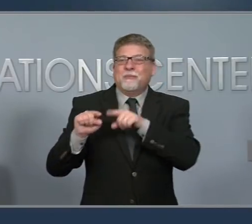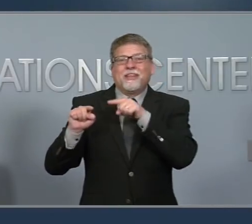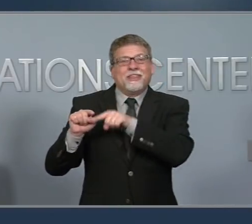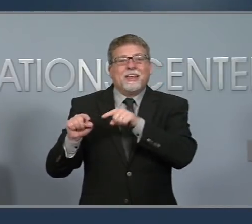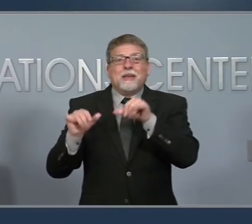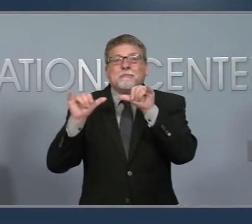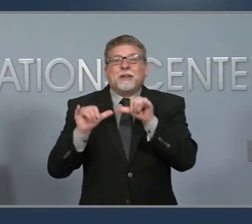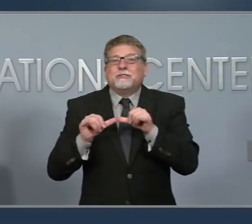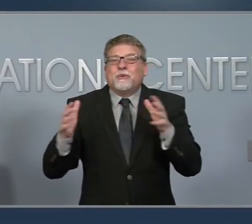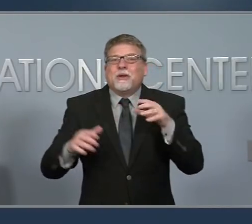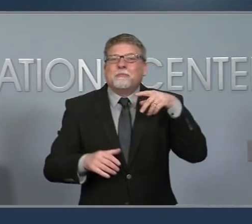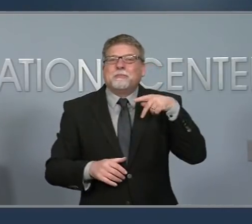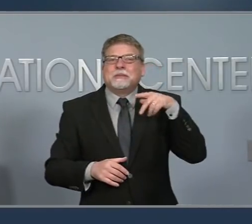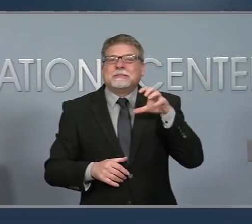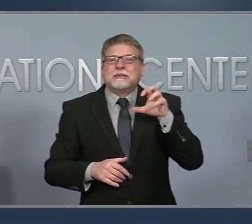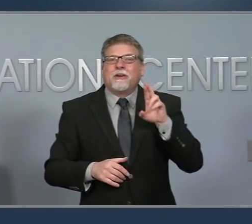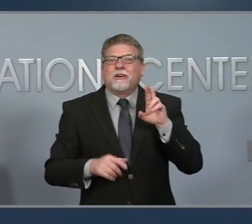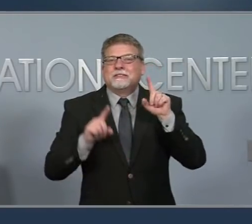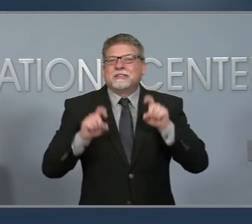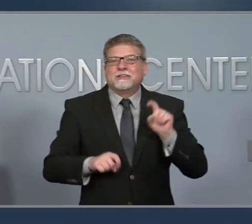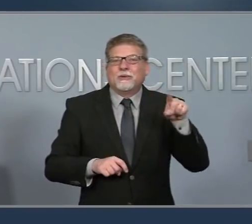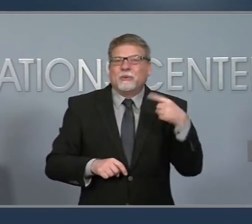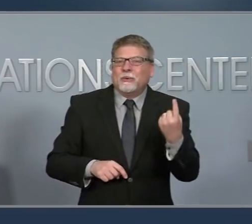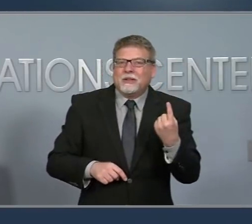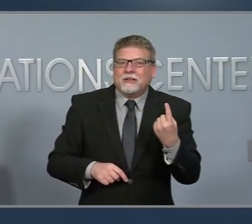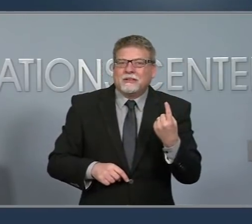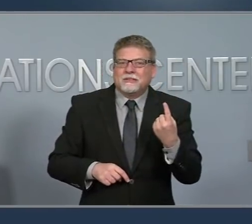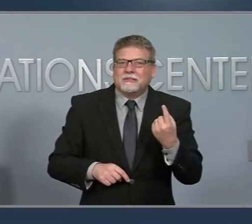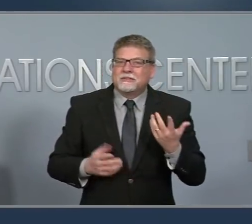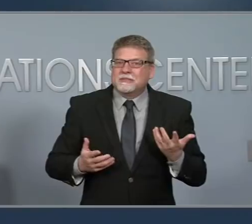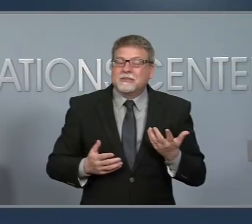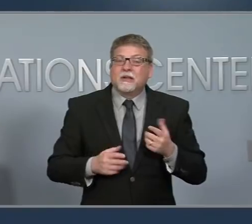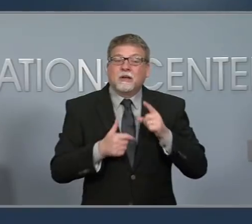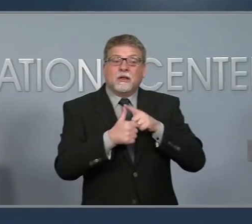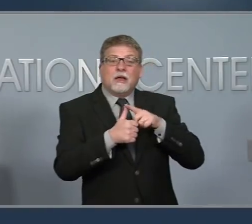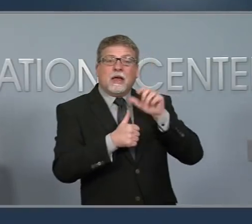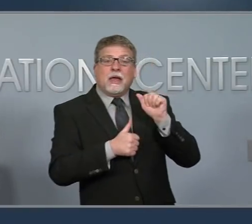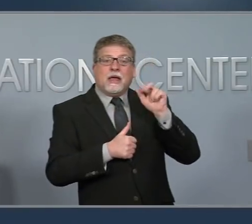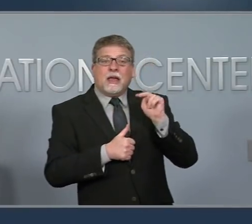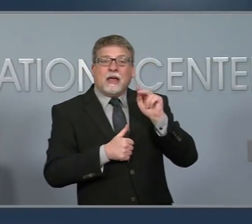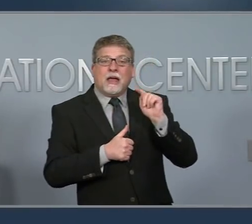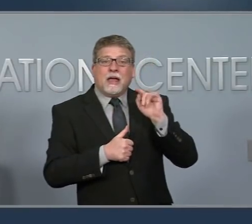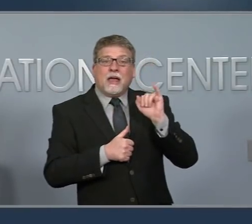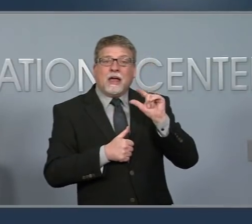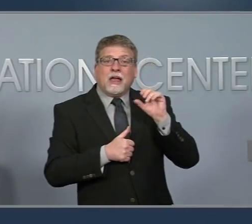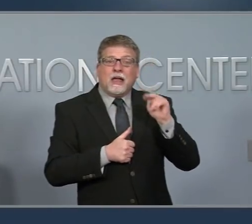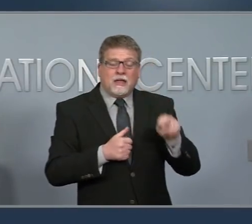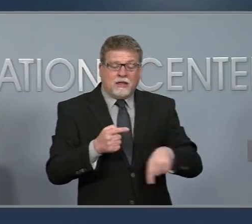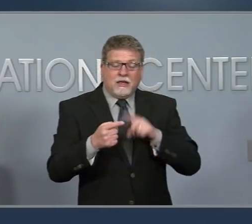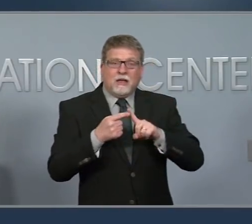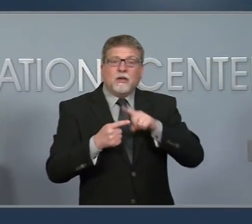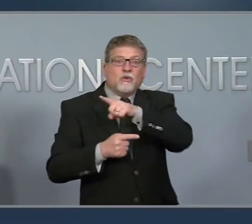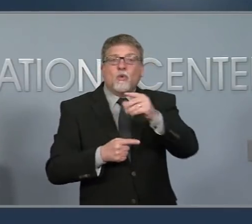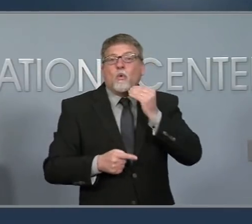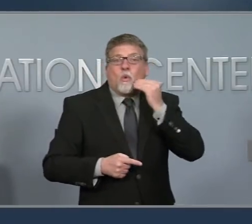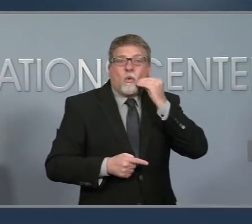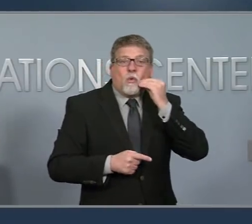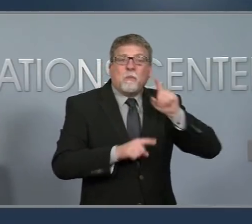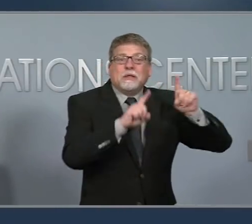semanas y luego bajó al diez